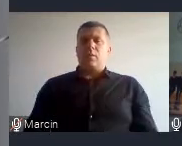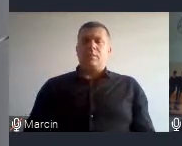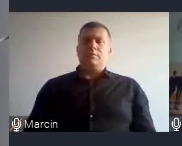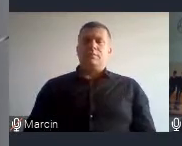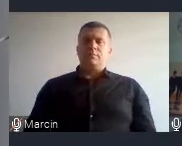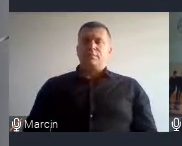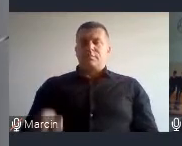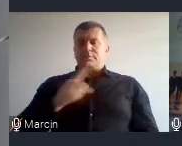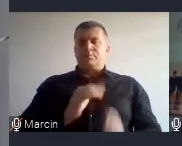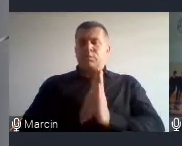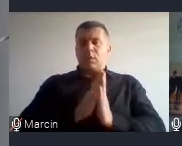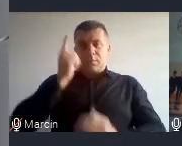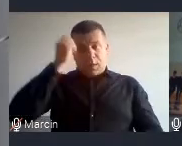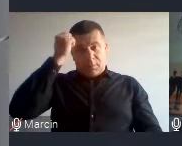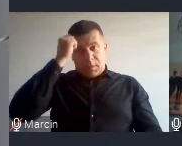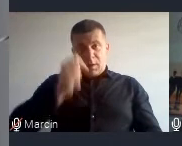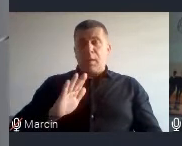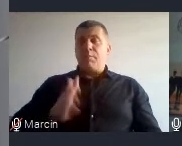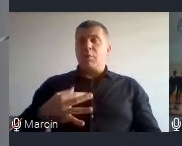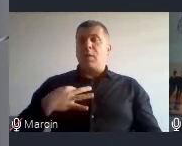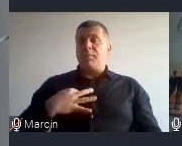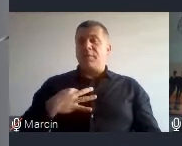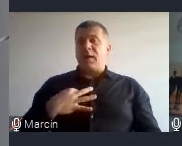Szacowanie zawsze będzie dotyczyć wydatków netto.